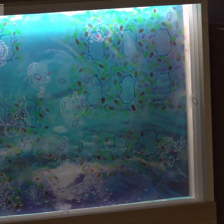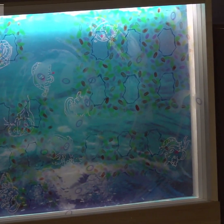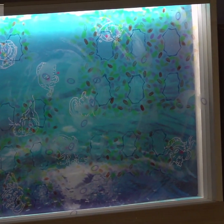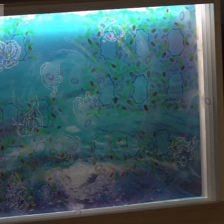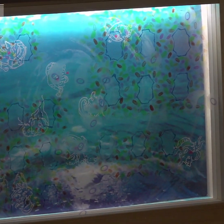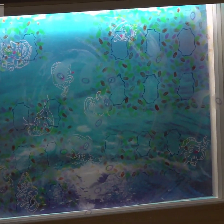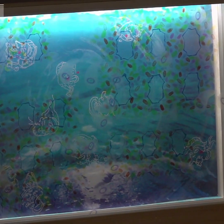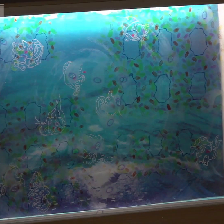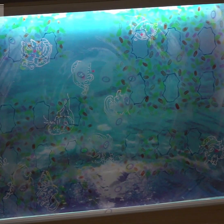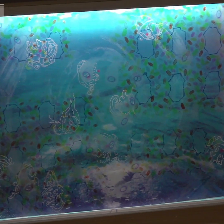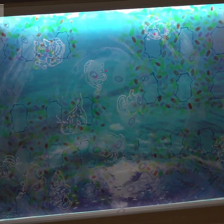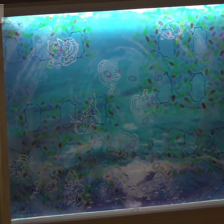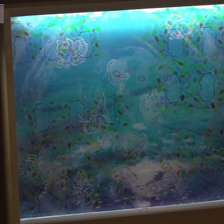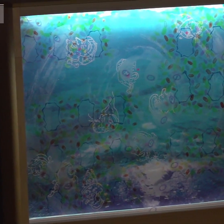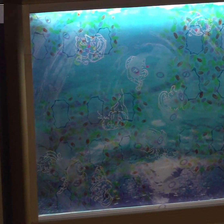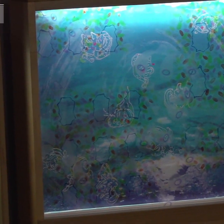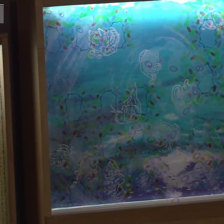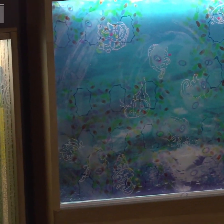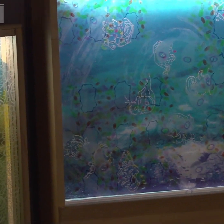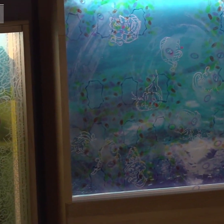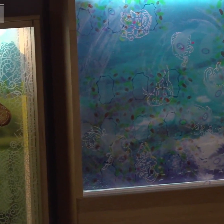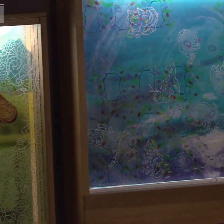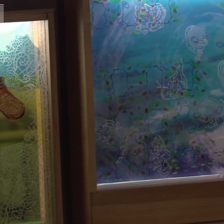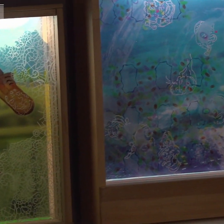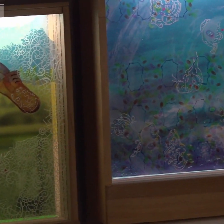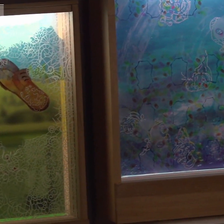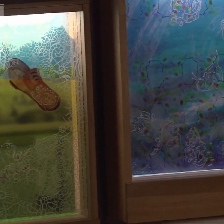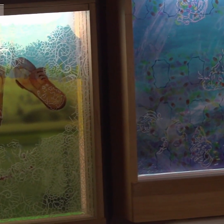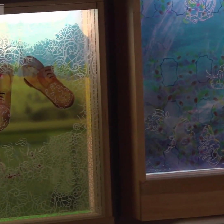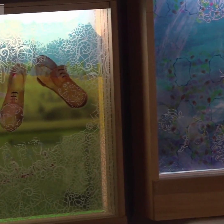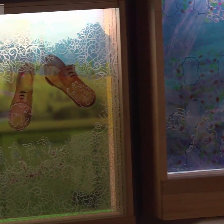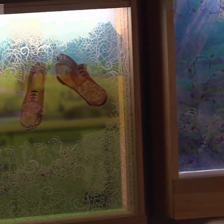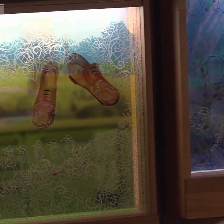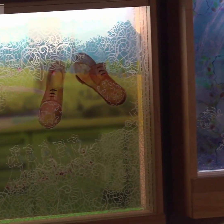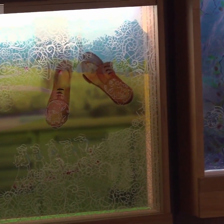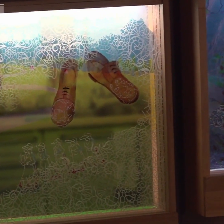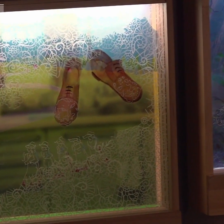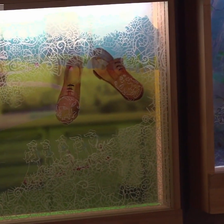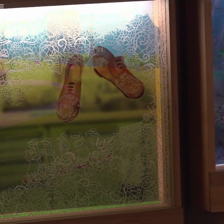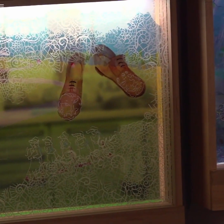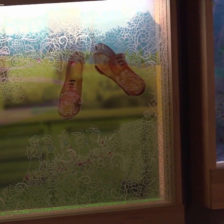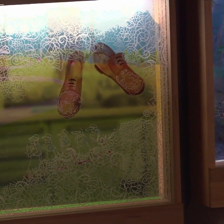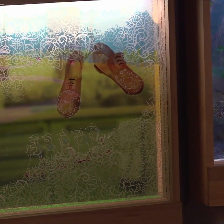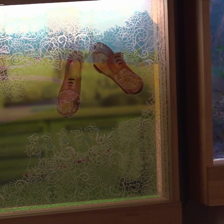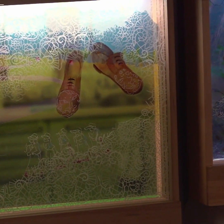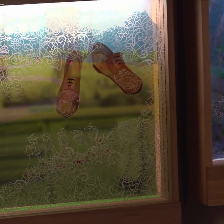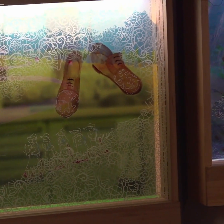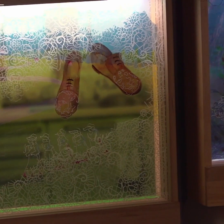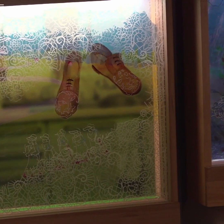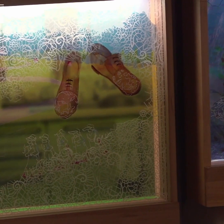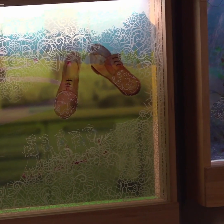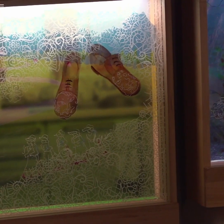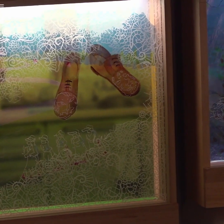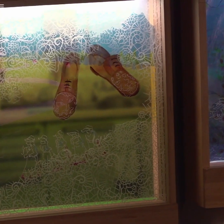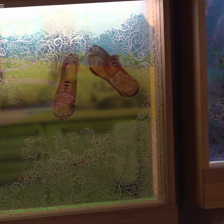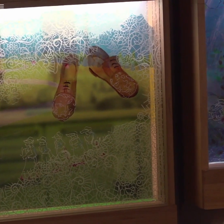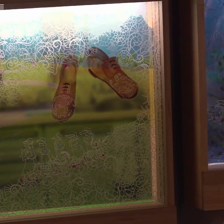この目の最後のちょっとの視力と引き換えにこの作品は絶対に残そうと思って